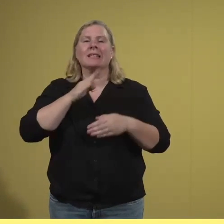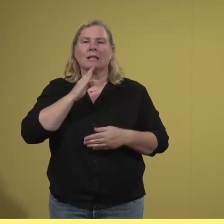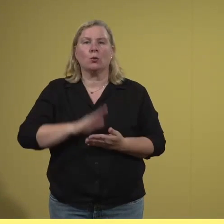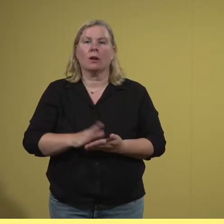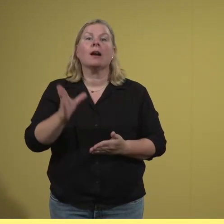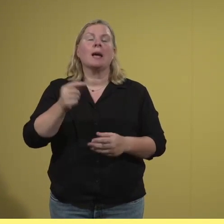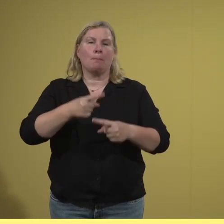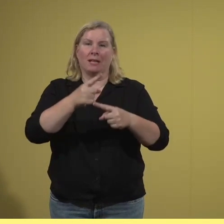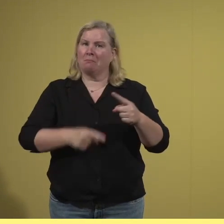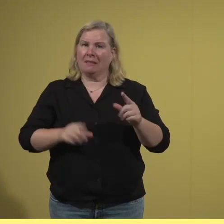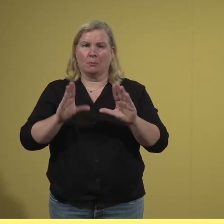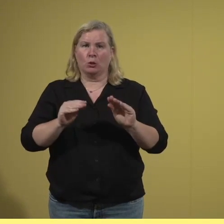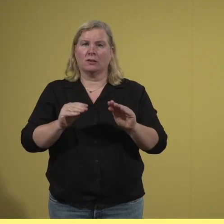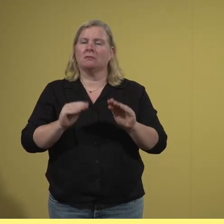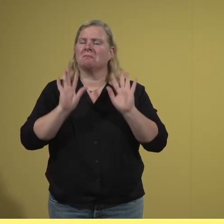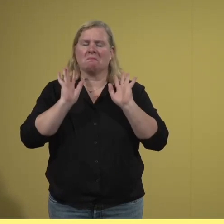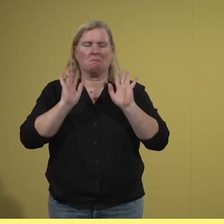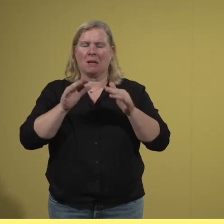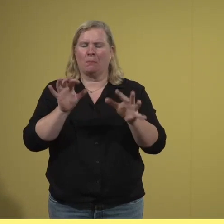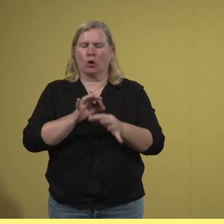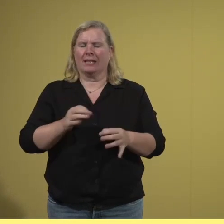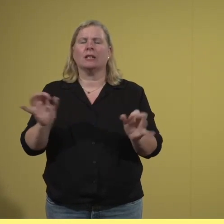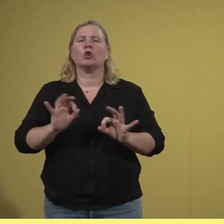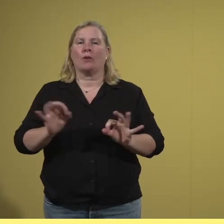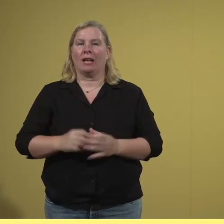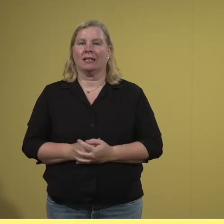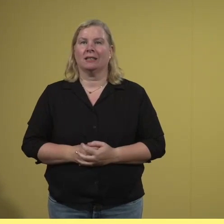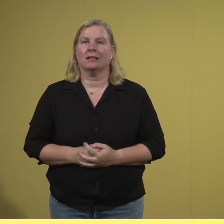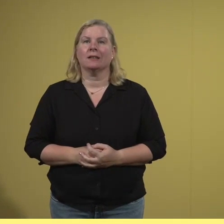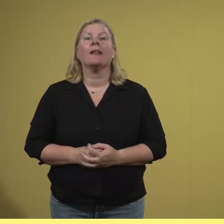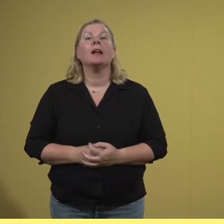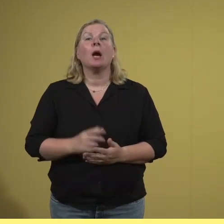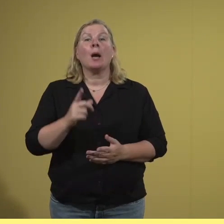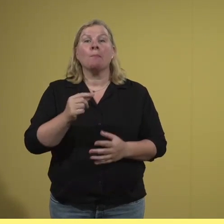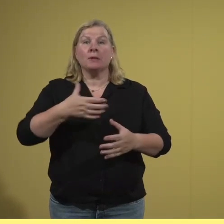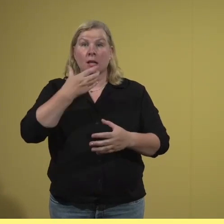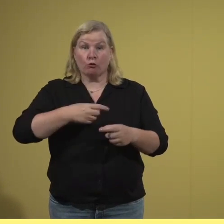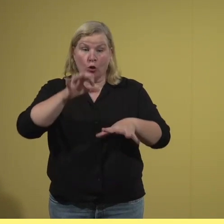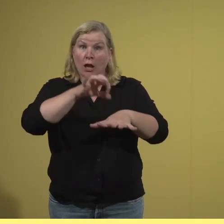und ausdrücken, ist das genauso gut. Wenn da ein bisschen Fruchtfleisch mit dabei ist. Das stört keinen Menschen, ist kein Problem.